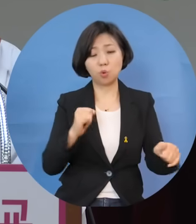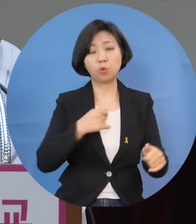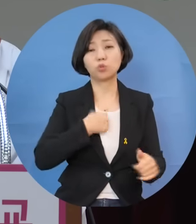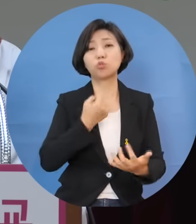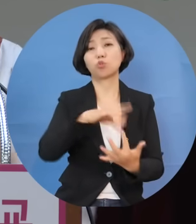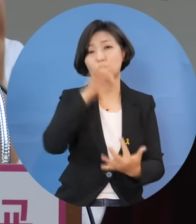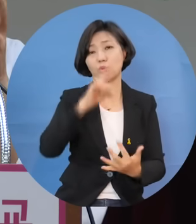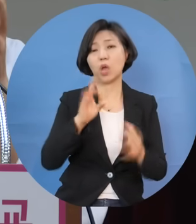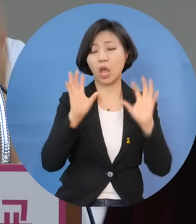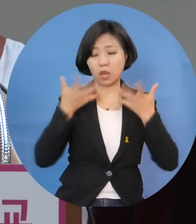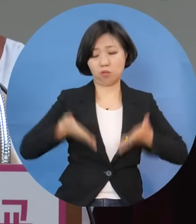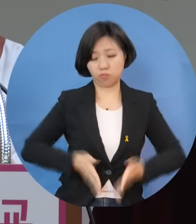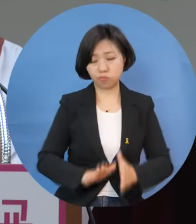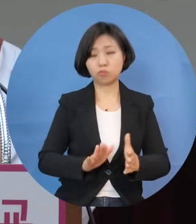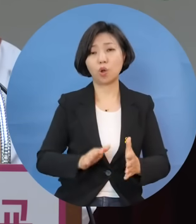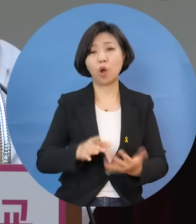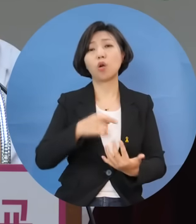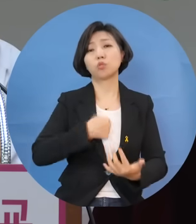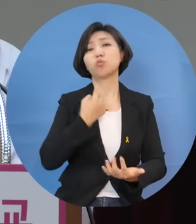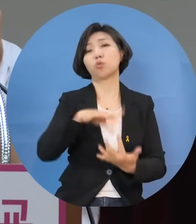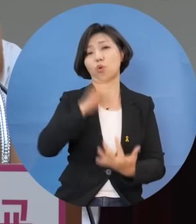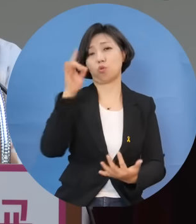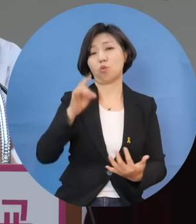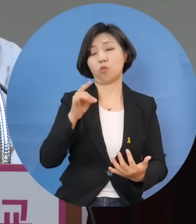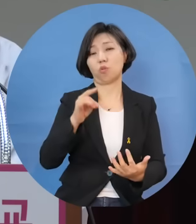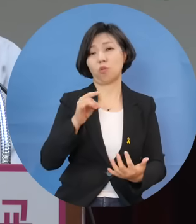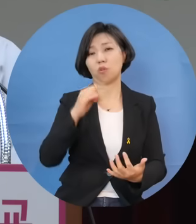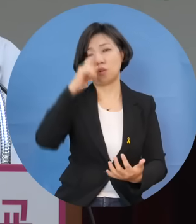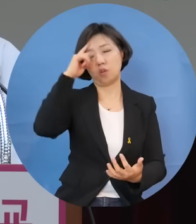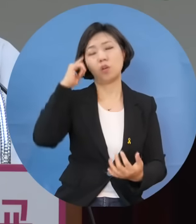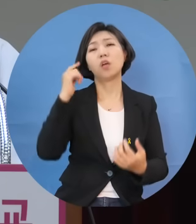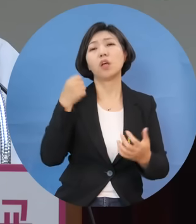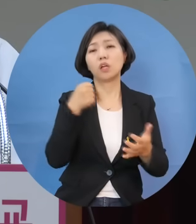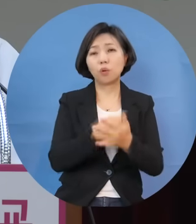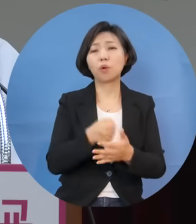그러니 자신의 선택에 대한 뭐를 져라? '책임'을 져라.